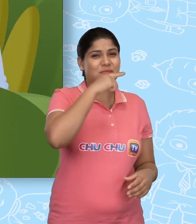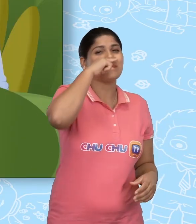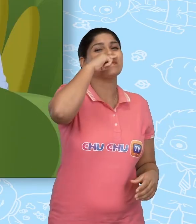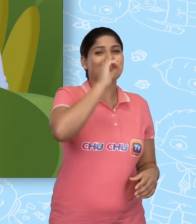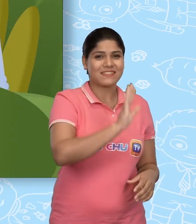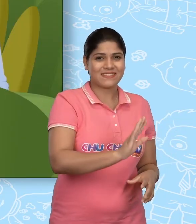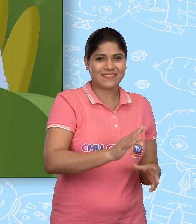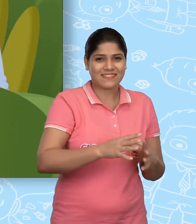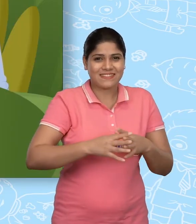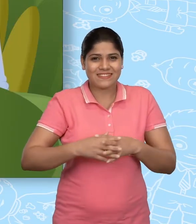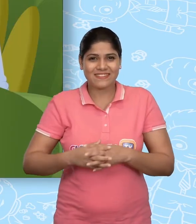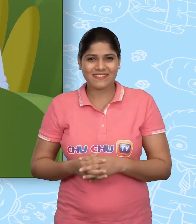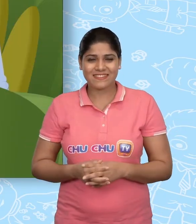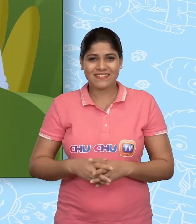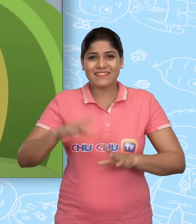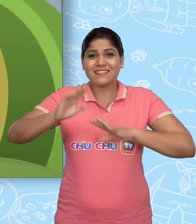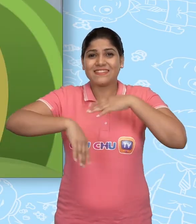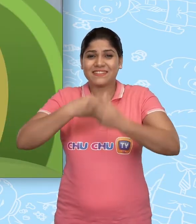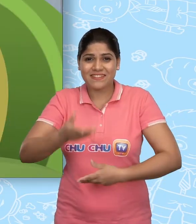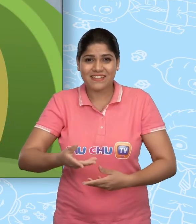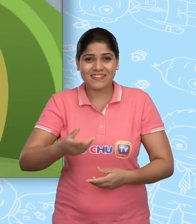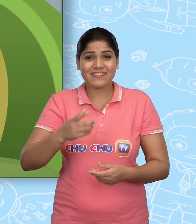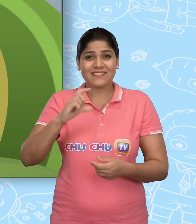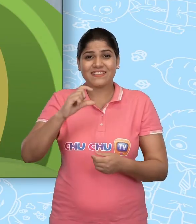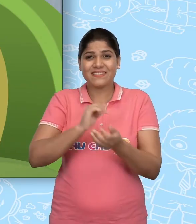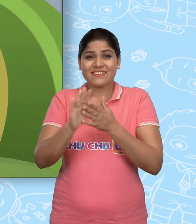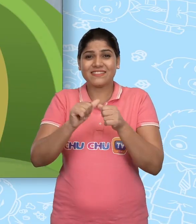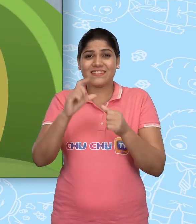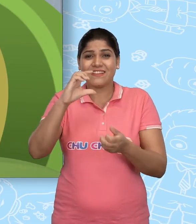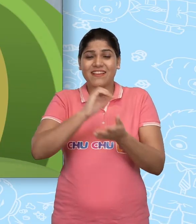शाबाश ChaCha! हमे तुम पर बहुत नाज़ है!